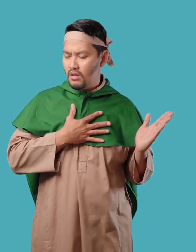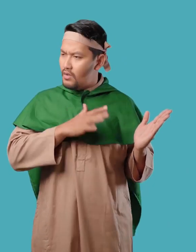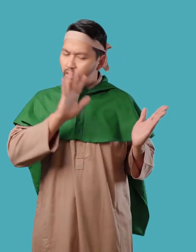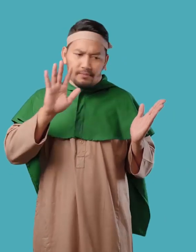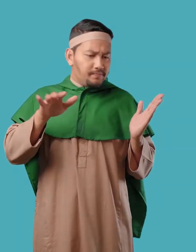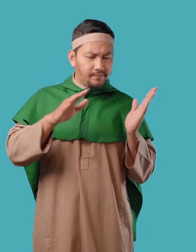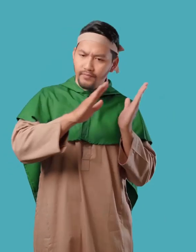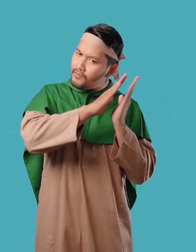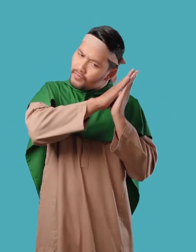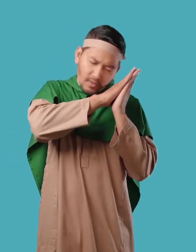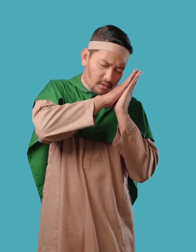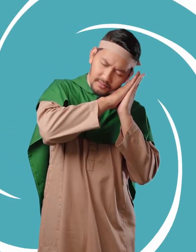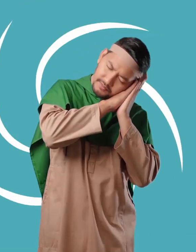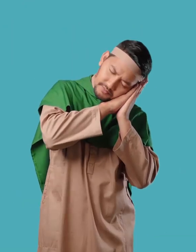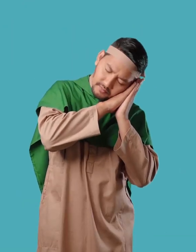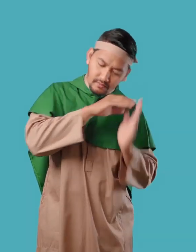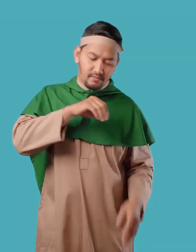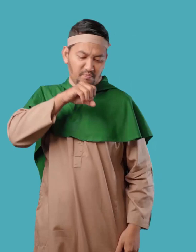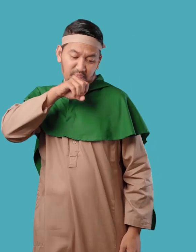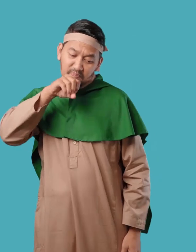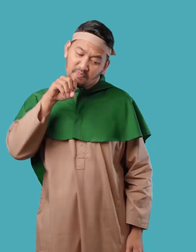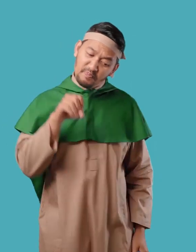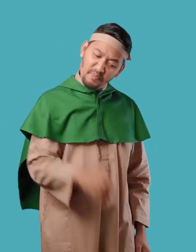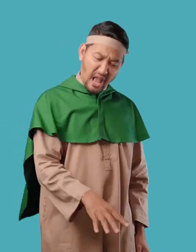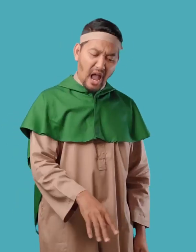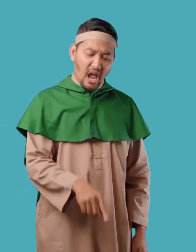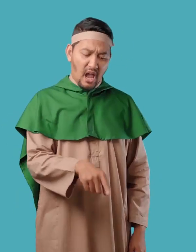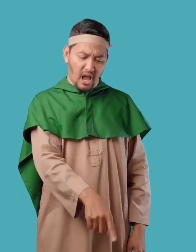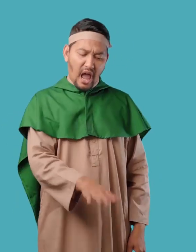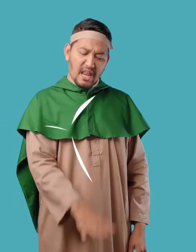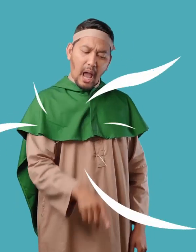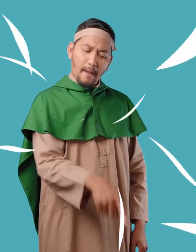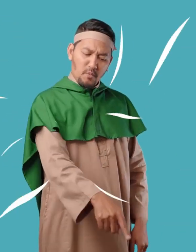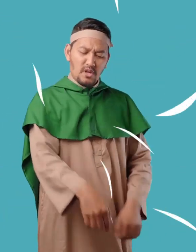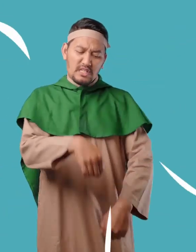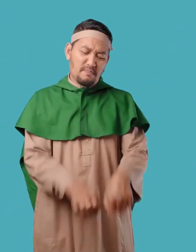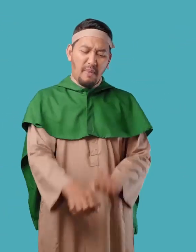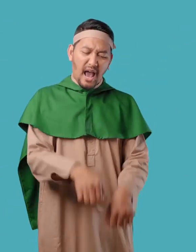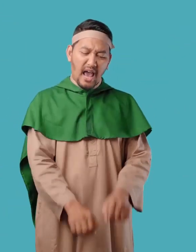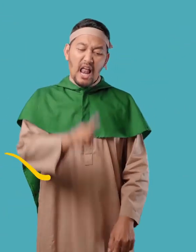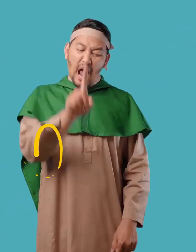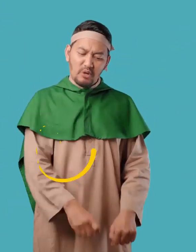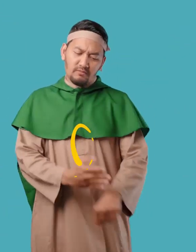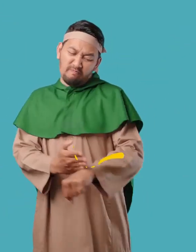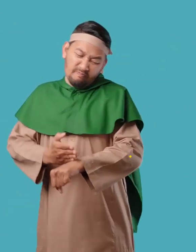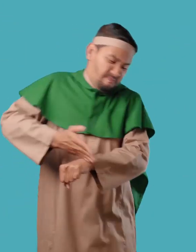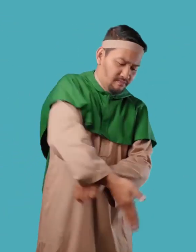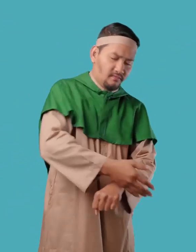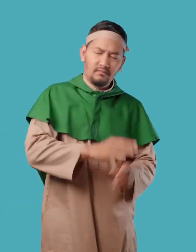Tak lama setelahtenang, ia kembali tidur lagi dan mimpi itu datang lagi. bahwa Nabi Ibrahim harus menyembelih puteranya Ismail